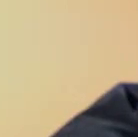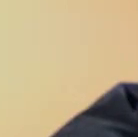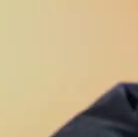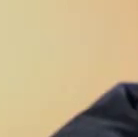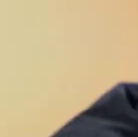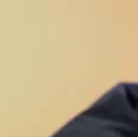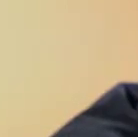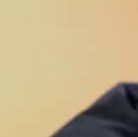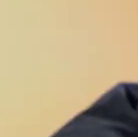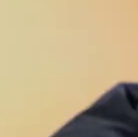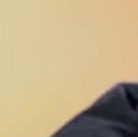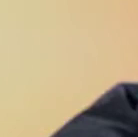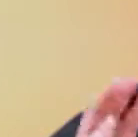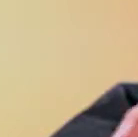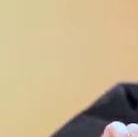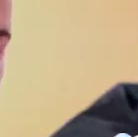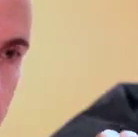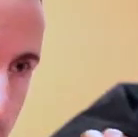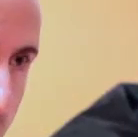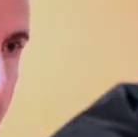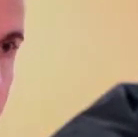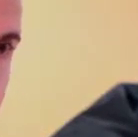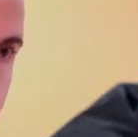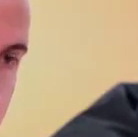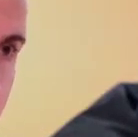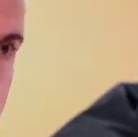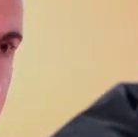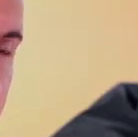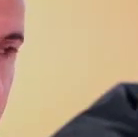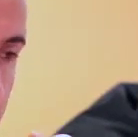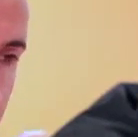Y el hecho de que estas cuestiones salieran en portada en Madrid,